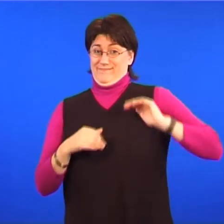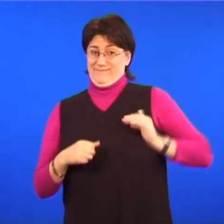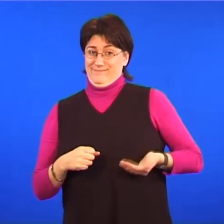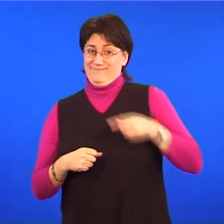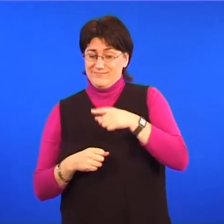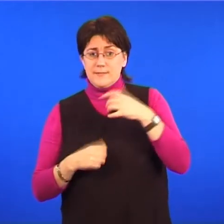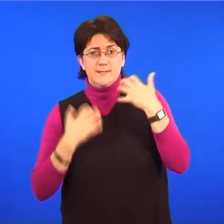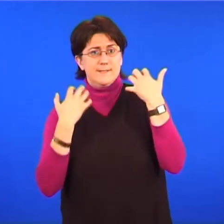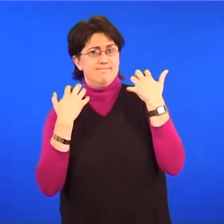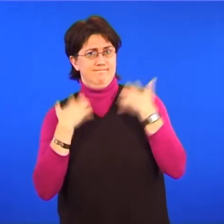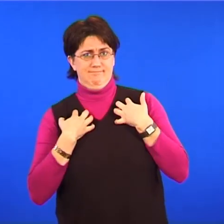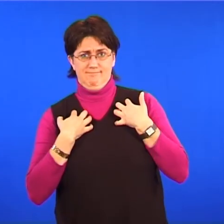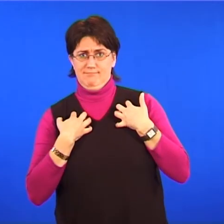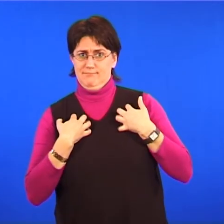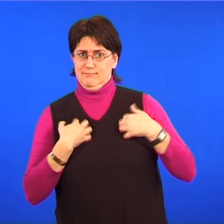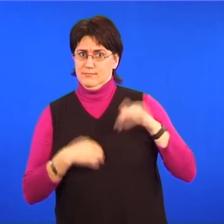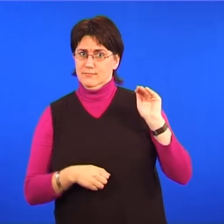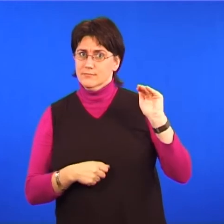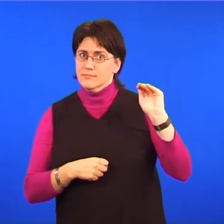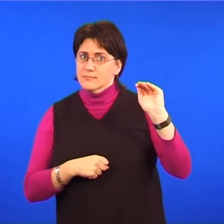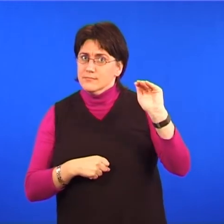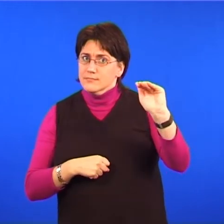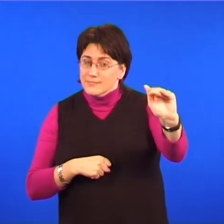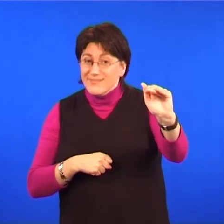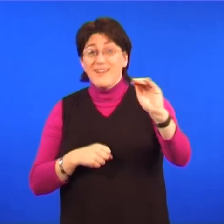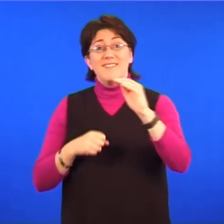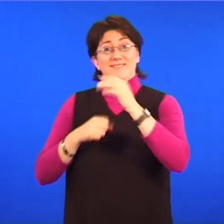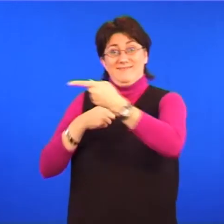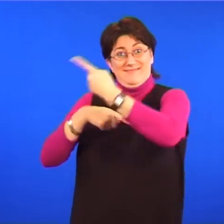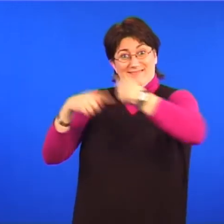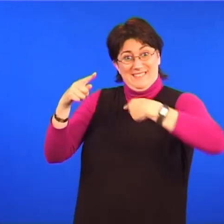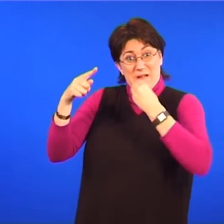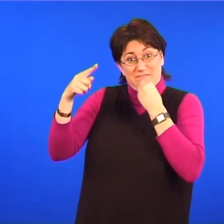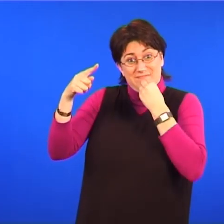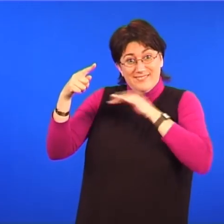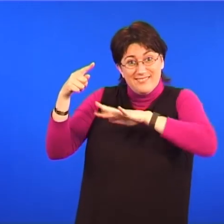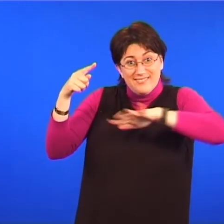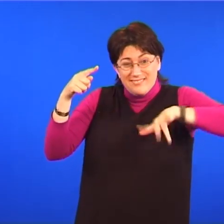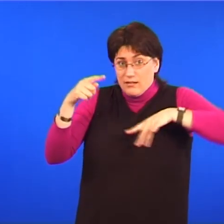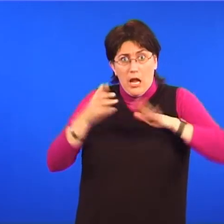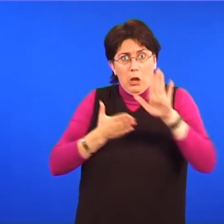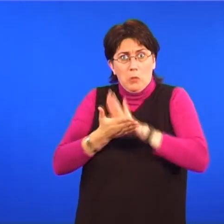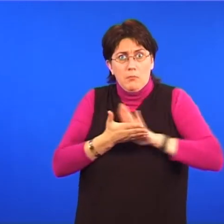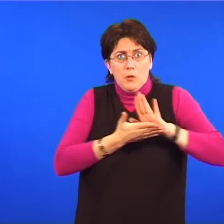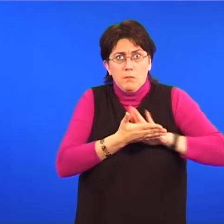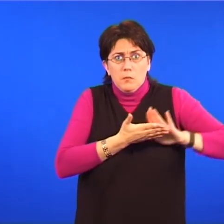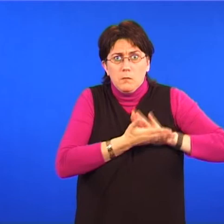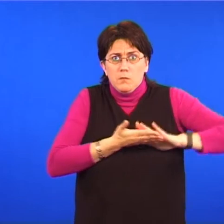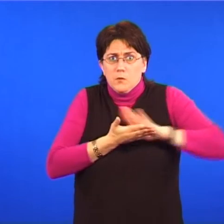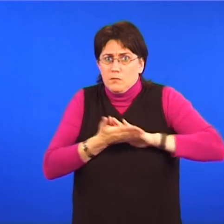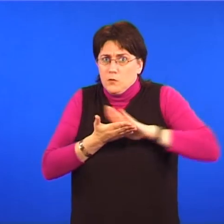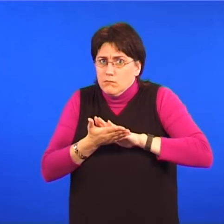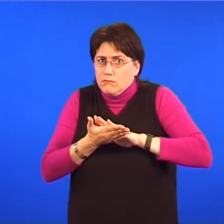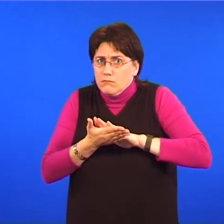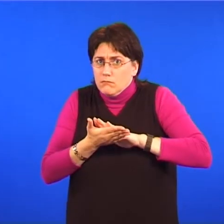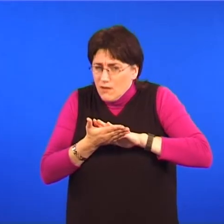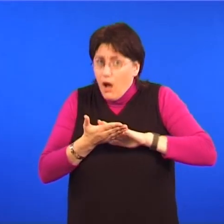Líkaði kerlingu hans það mjög illa og ámælti honum oftlega og hvað hann eigi duga til annars en sóa því út